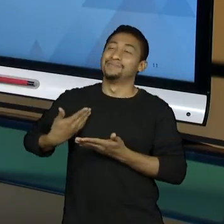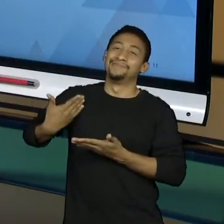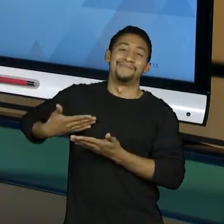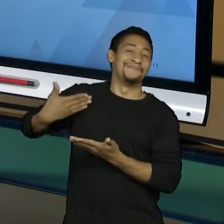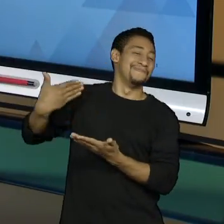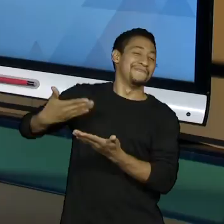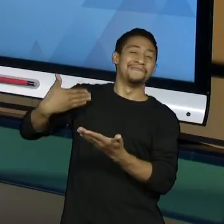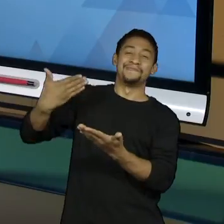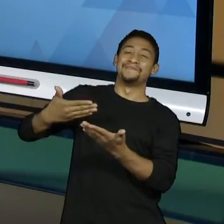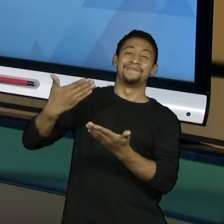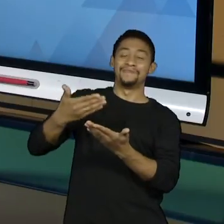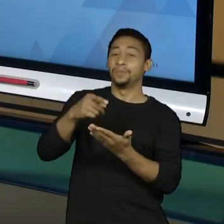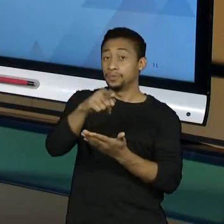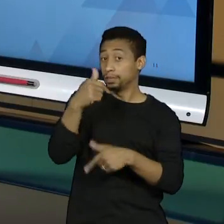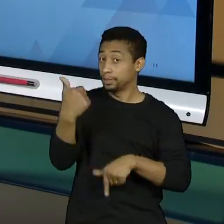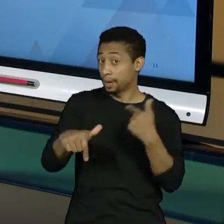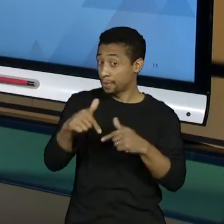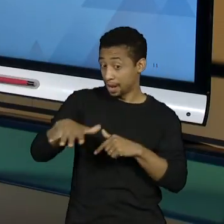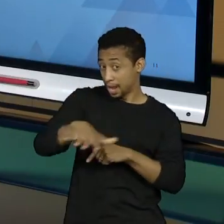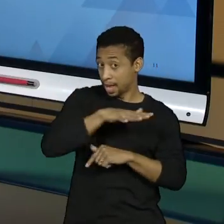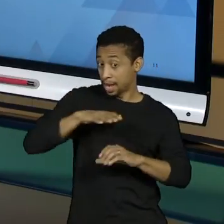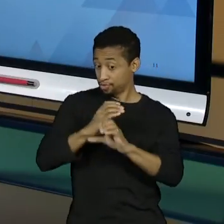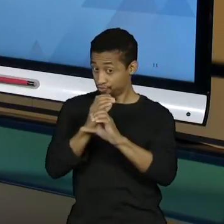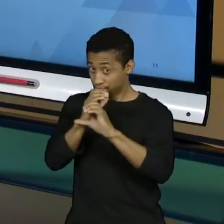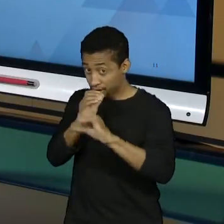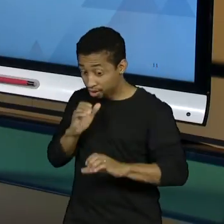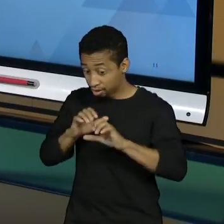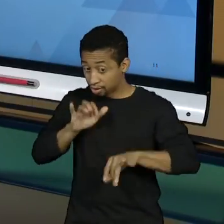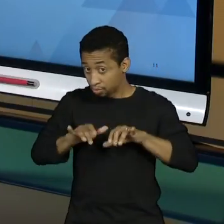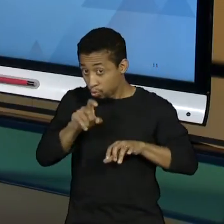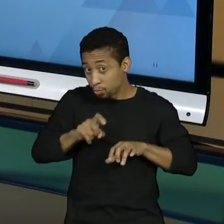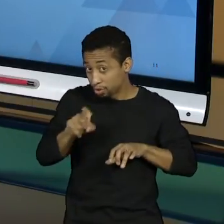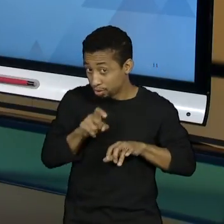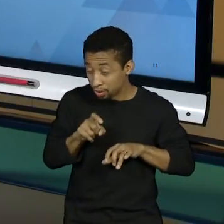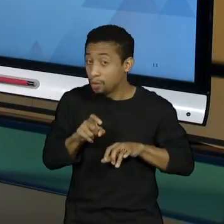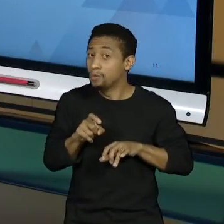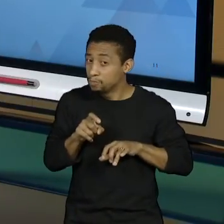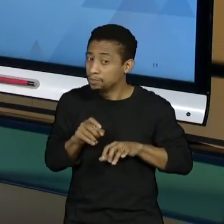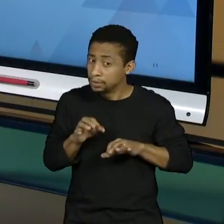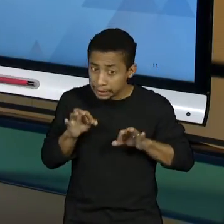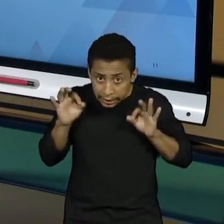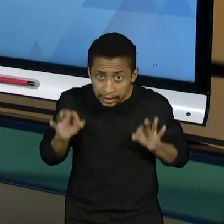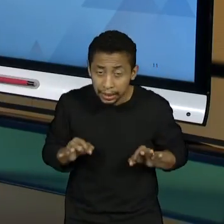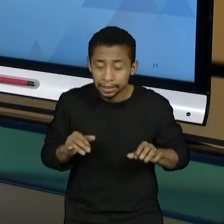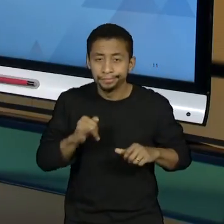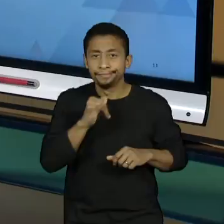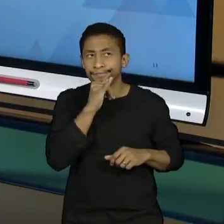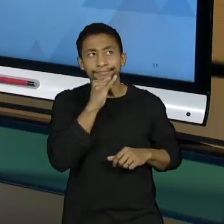ENGENHARIA DE COMPUTAÇÃO. EU CONSEGUI DEFINIR BEM OS REQUISITOS? EU CONSEGUI FECHAR BEM O